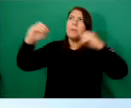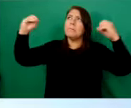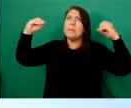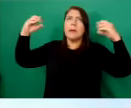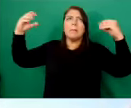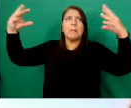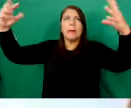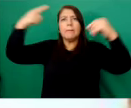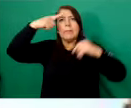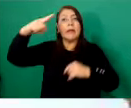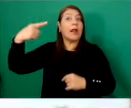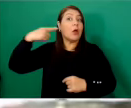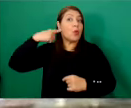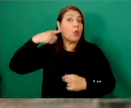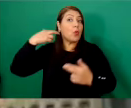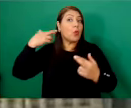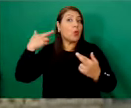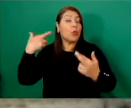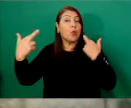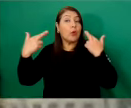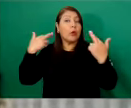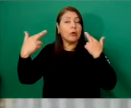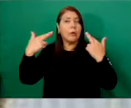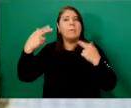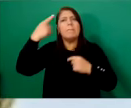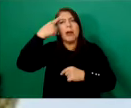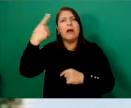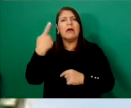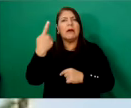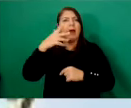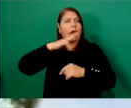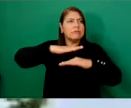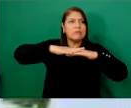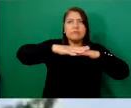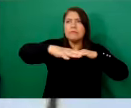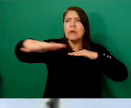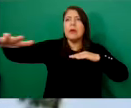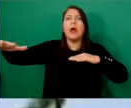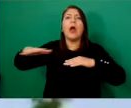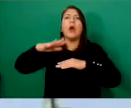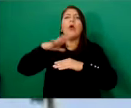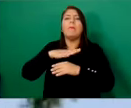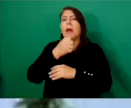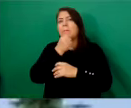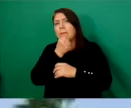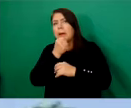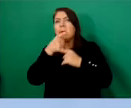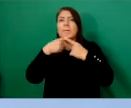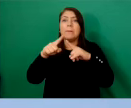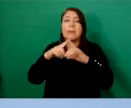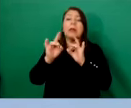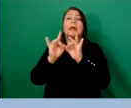que hay en este lugar.Para dotar a estos grandes espacios abiertos de un sistema de megafonía